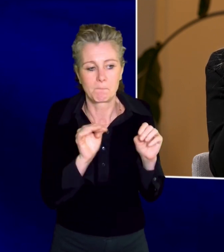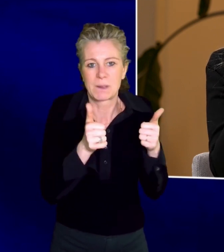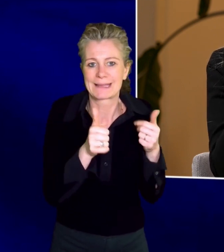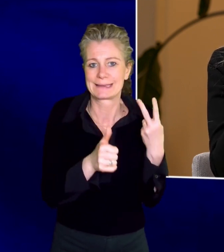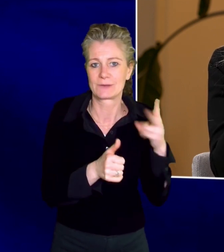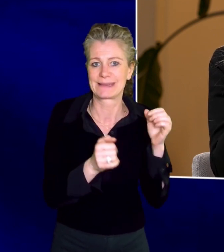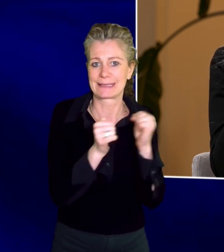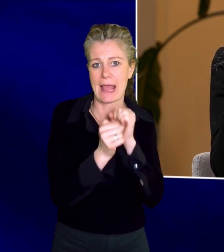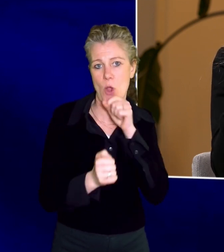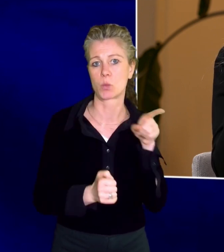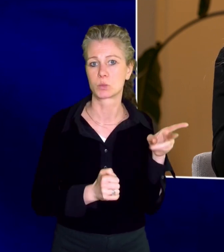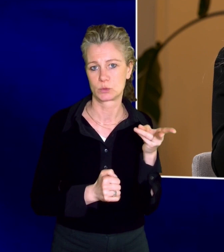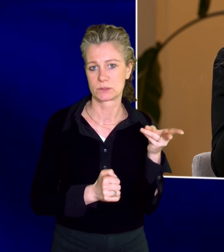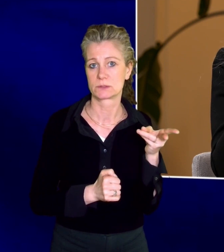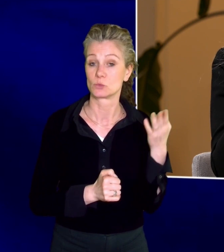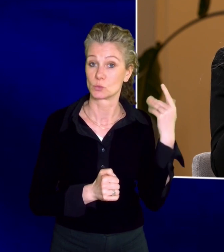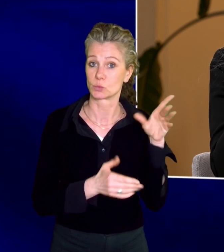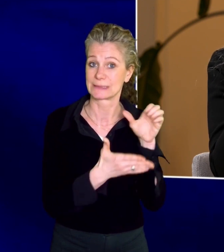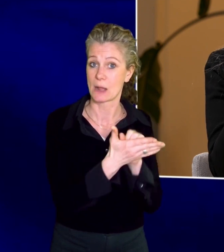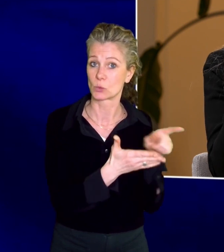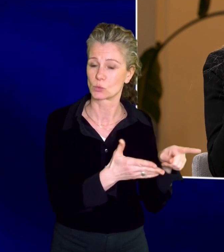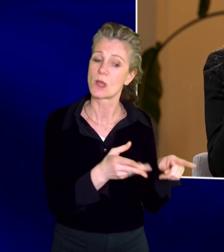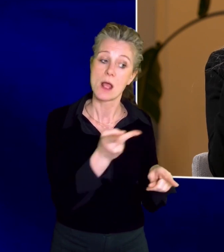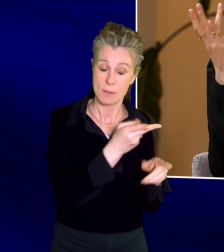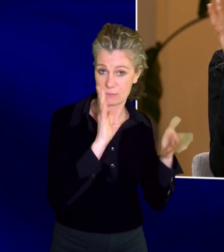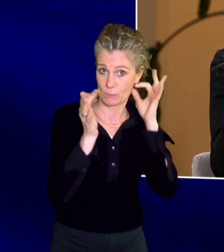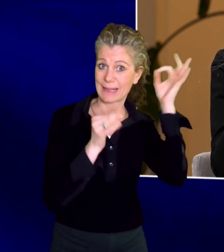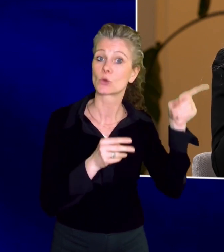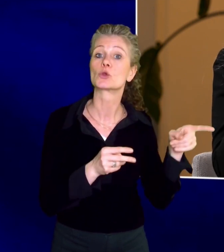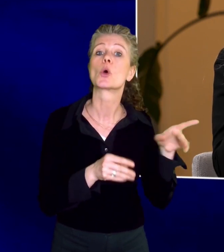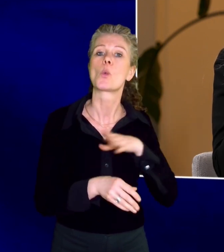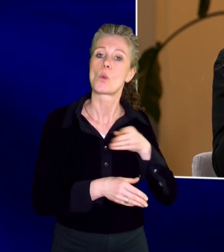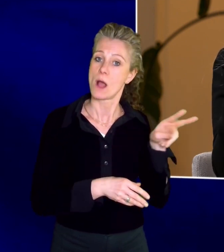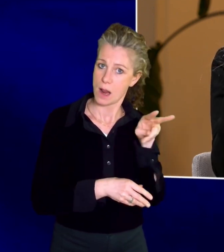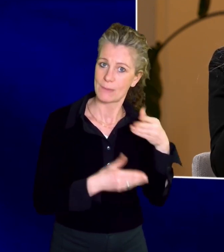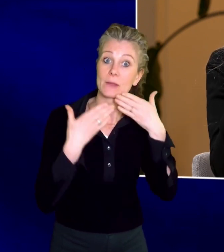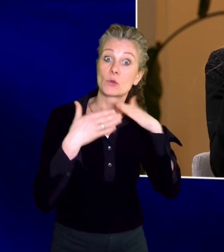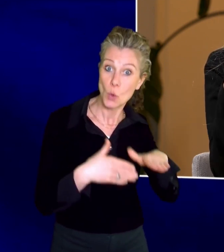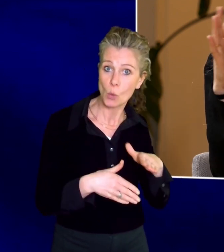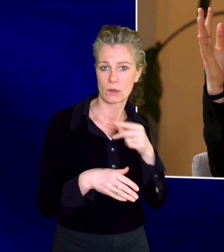Allebei ook verpleegkundige en jong moeder. Dus we hebben heel veel overeenkomsten.